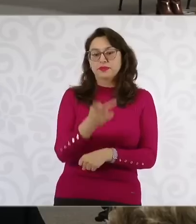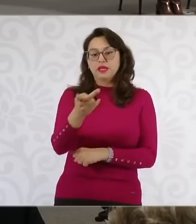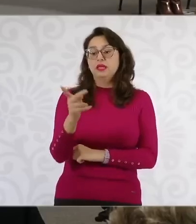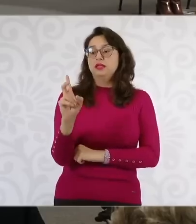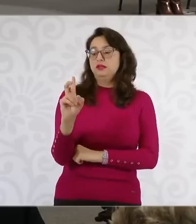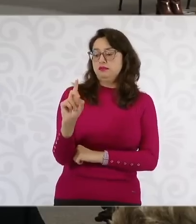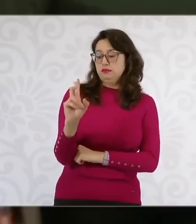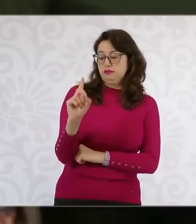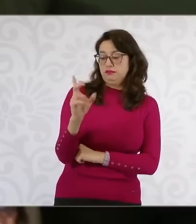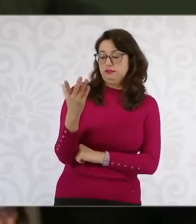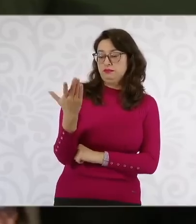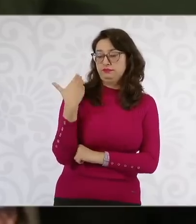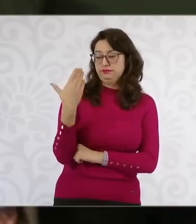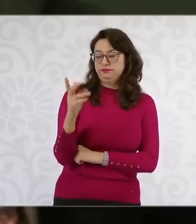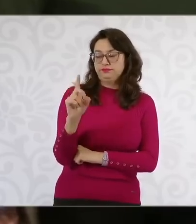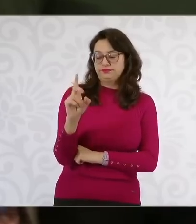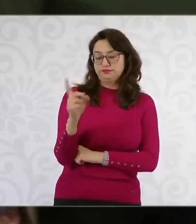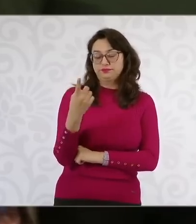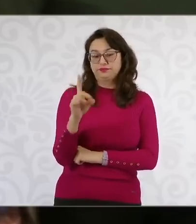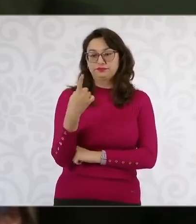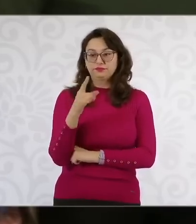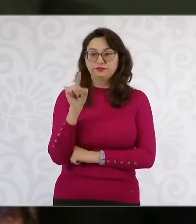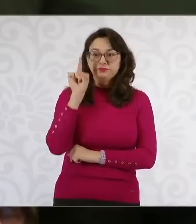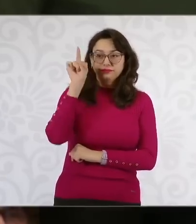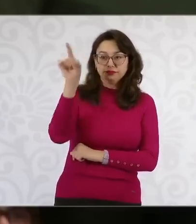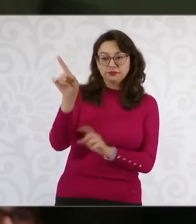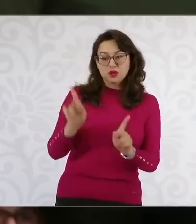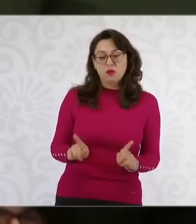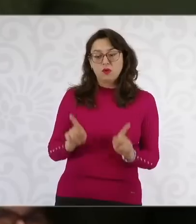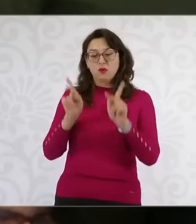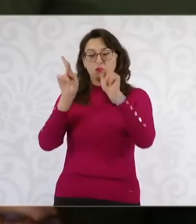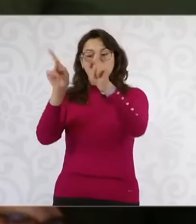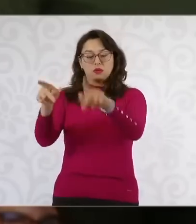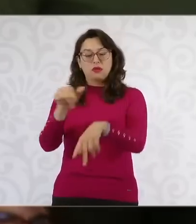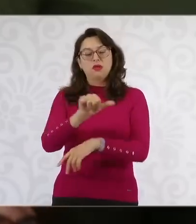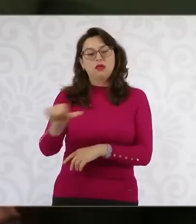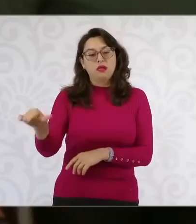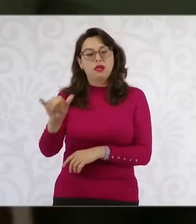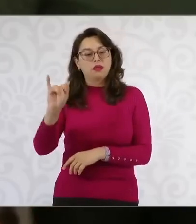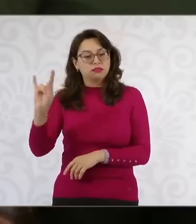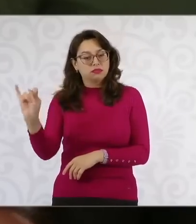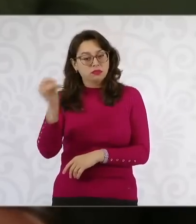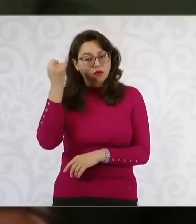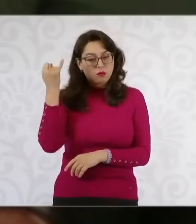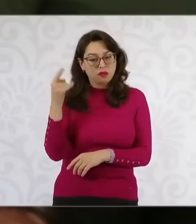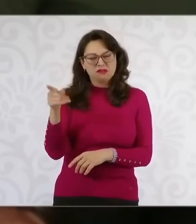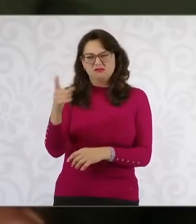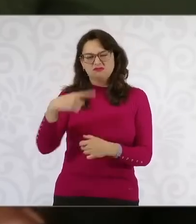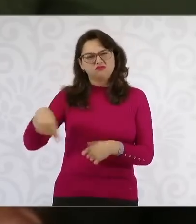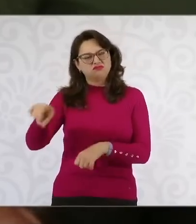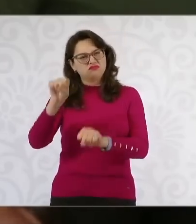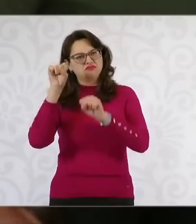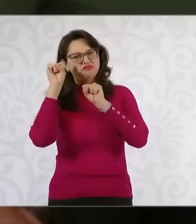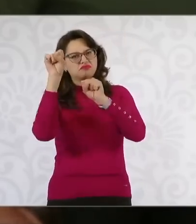del aeropuerto a playas de Tijuana protestaron eh Ellos están argumentando que hay una falta de pago